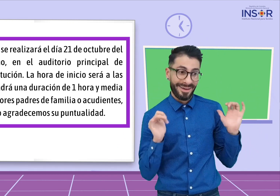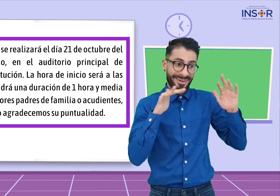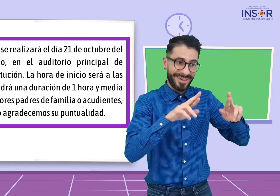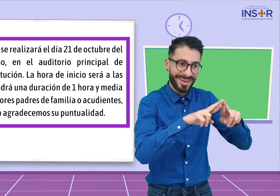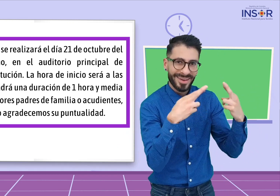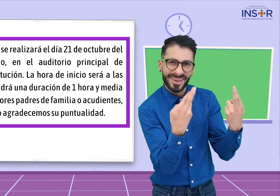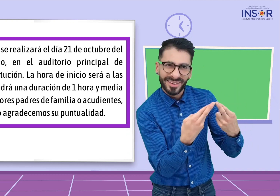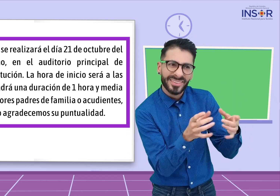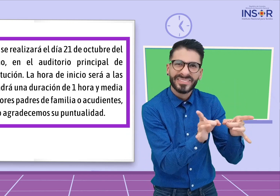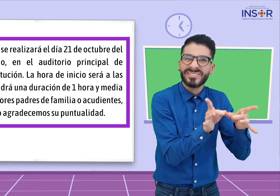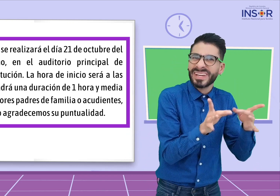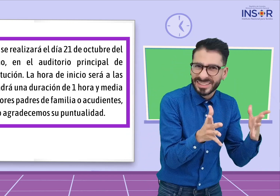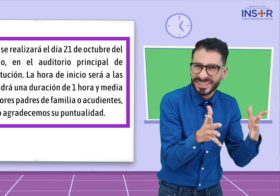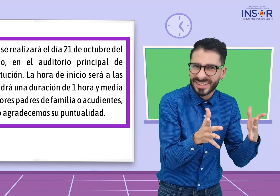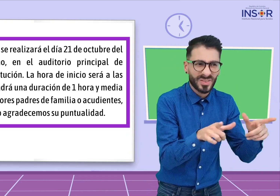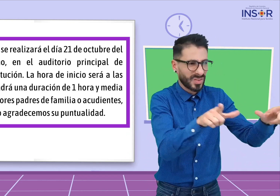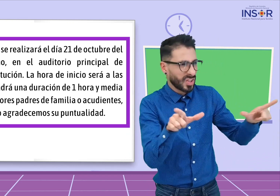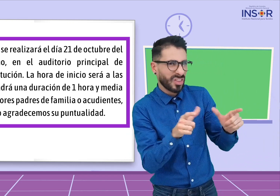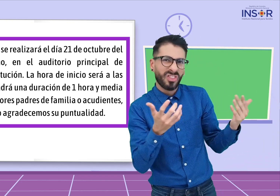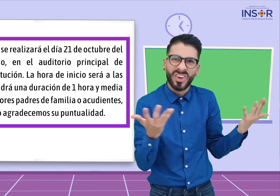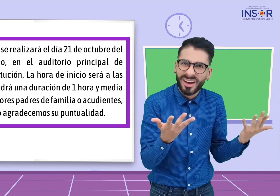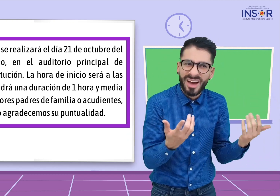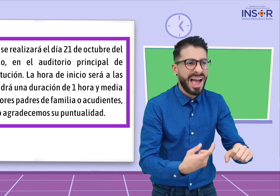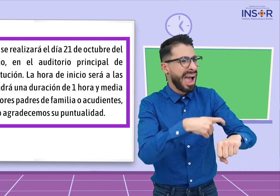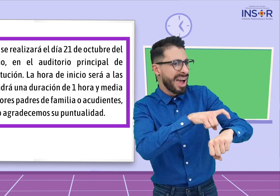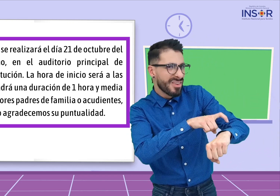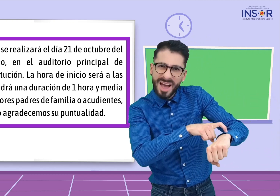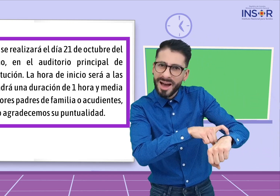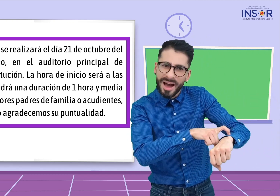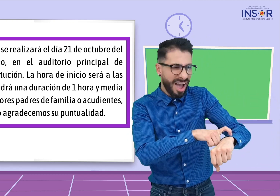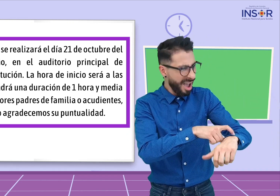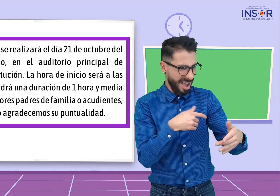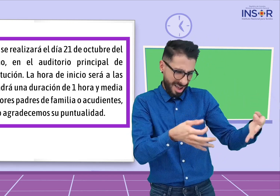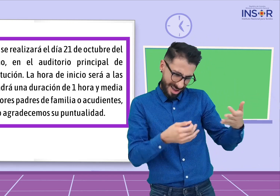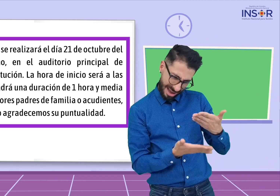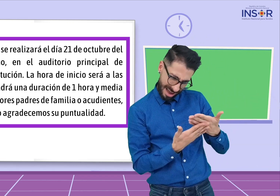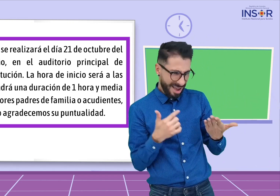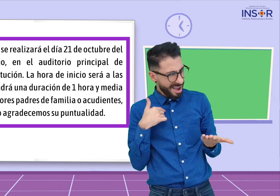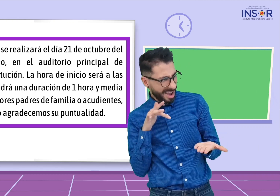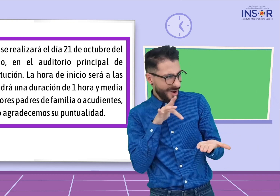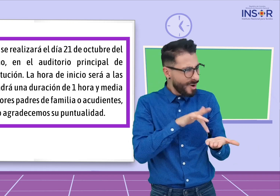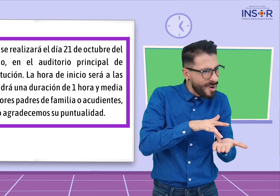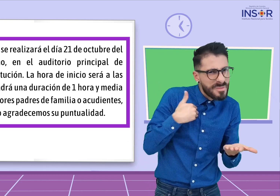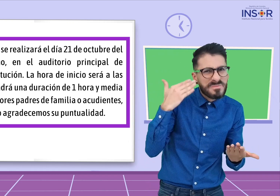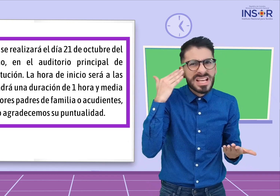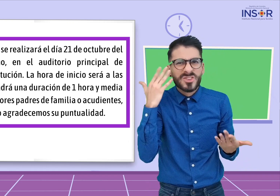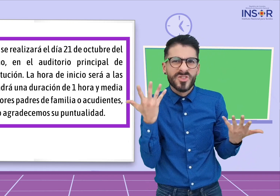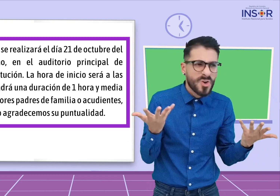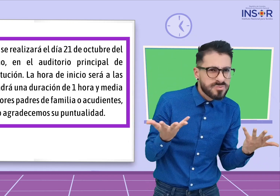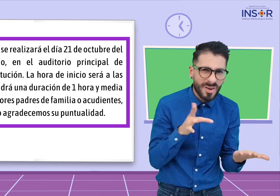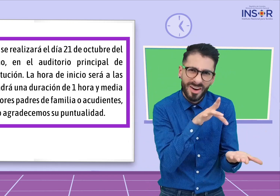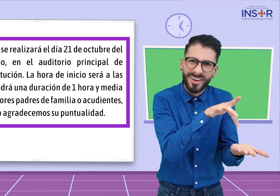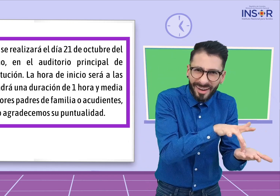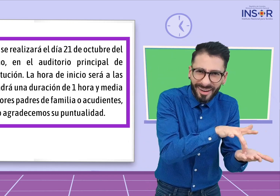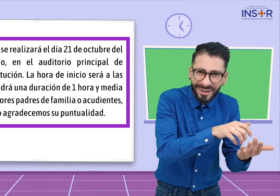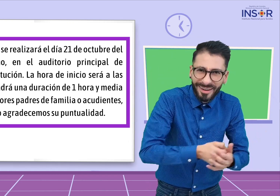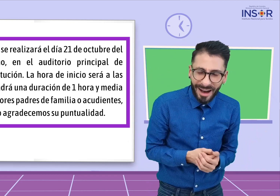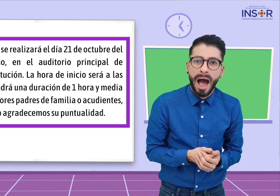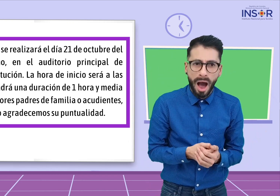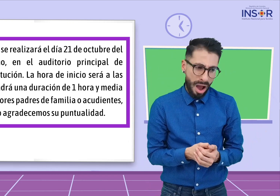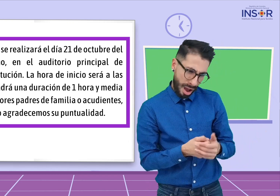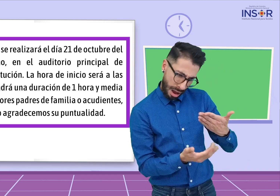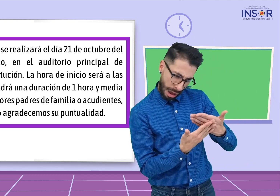El texto informa acerca de la fecha, la hora y el lugar donde se llevará a cabo la reunión para poder asistir.